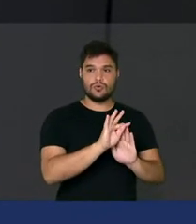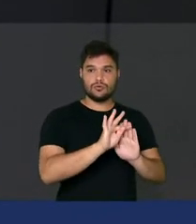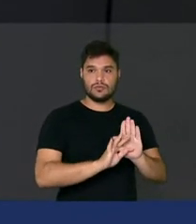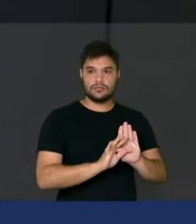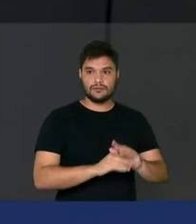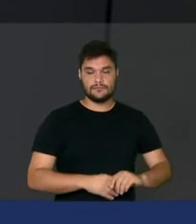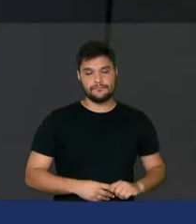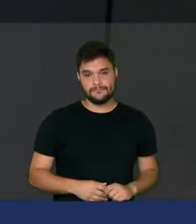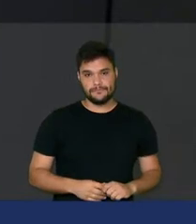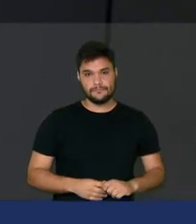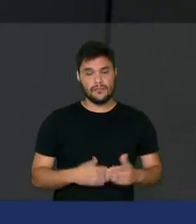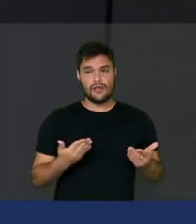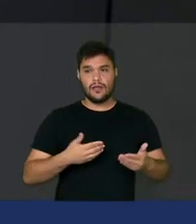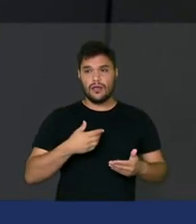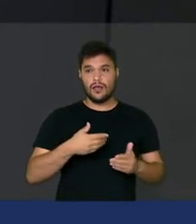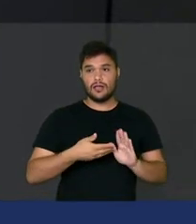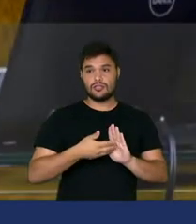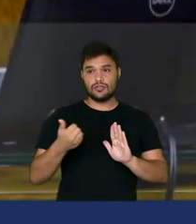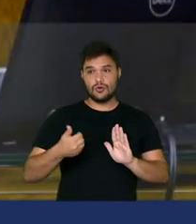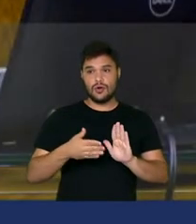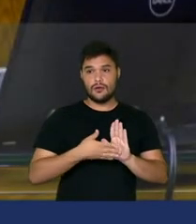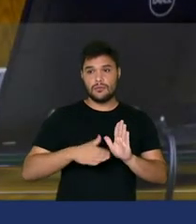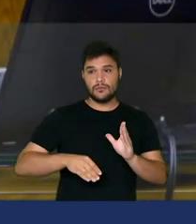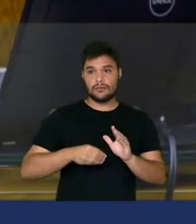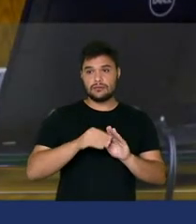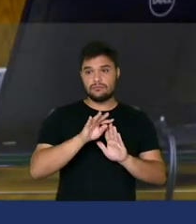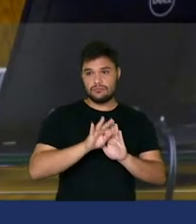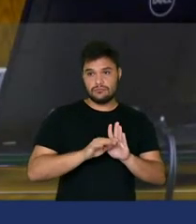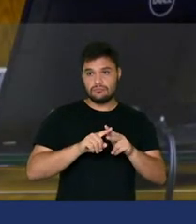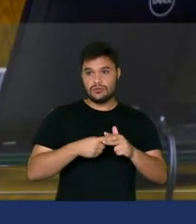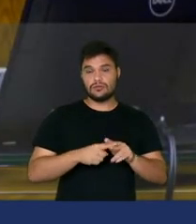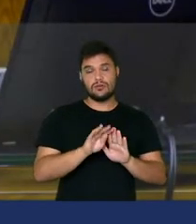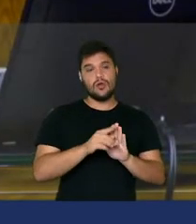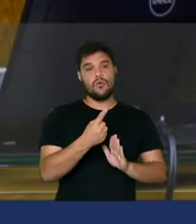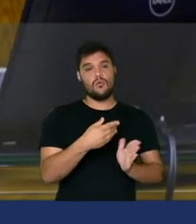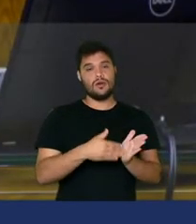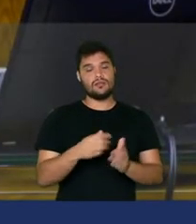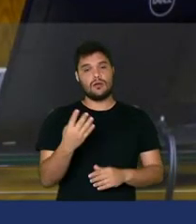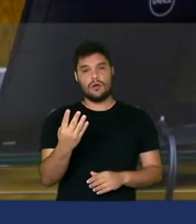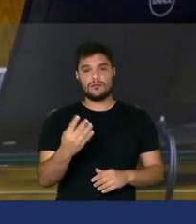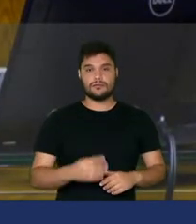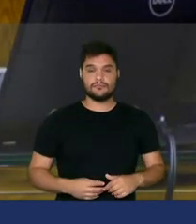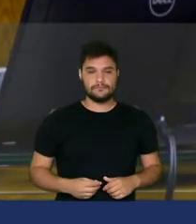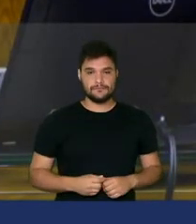368 VOTOS SIM, 38 VOTOS NÃO. ESTÁ MANTIDO O TEXTO, DECLARO PREJUDICADA AS EMENDAS DE REDAÇÃO NÚMERO 1 A 4. EM